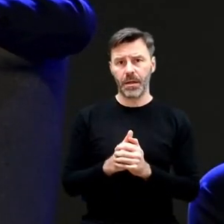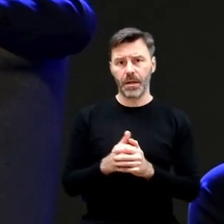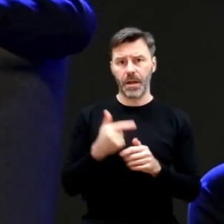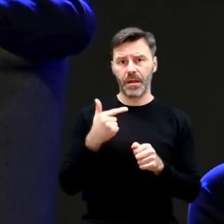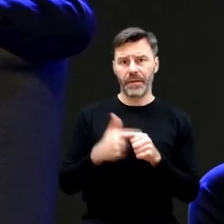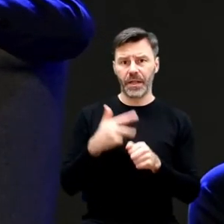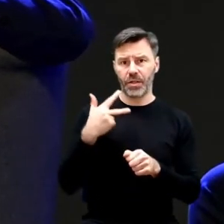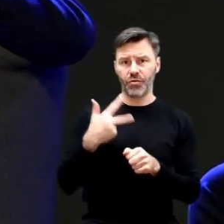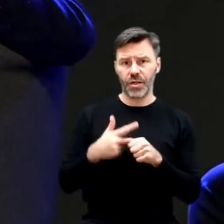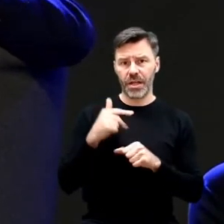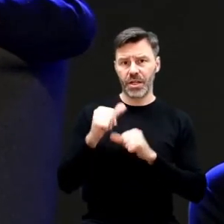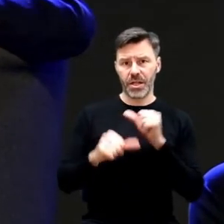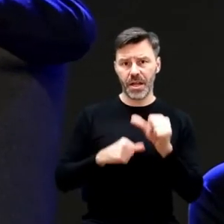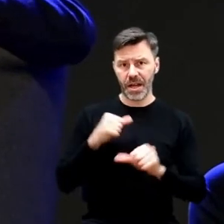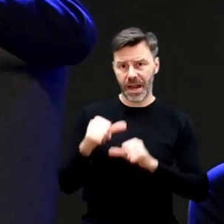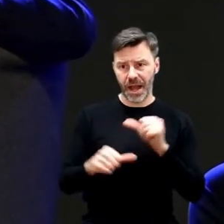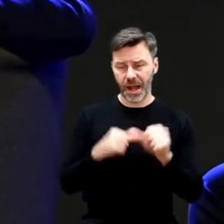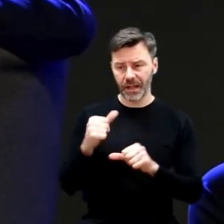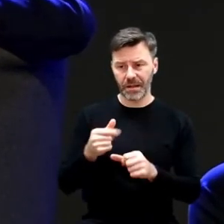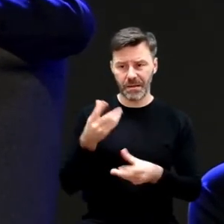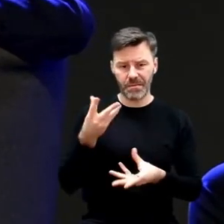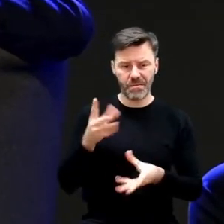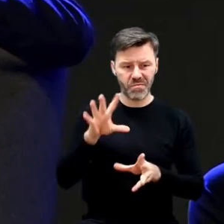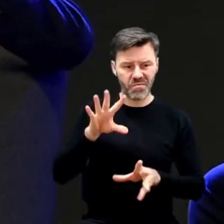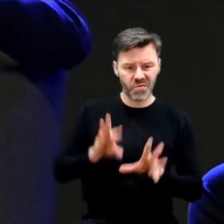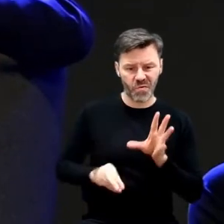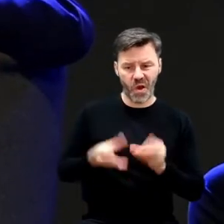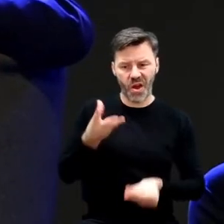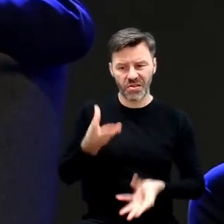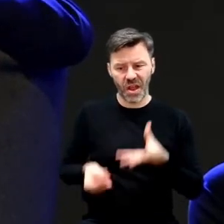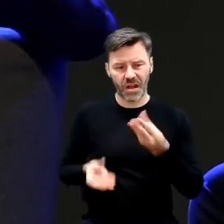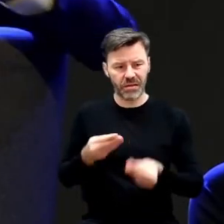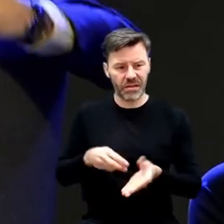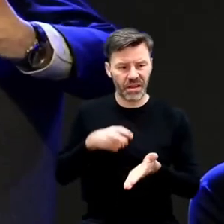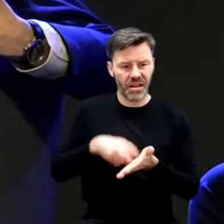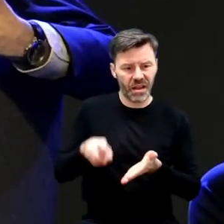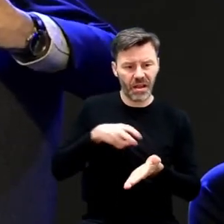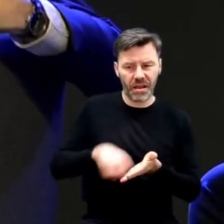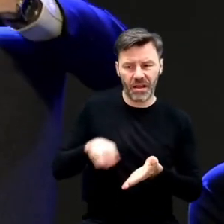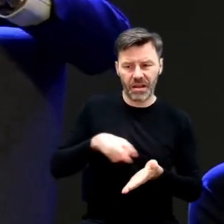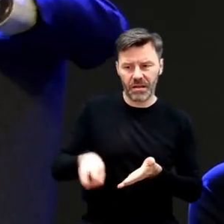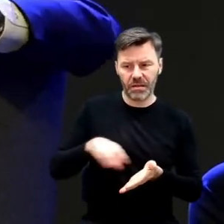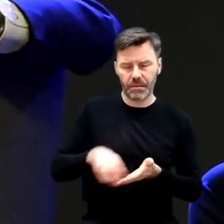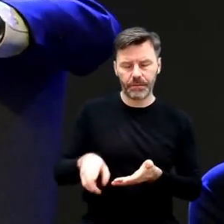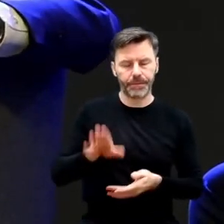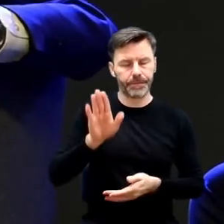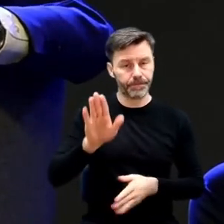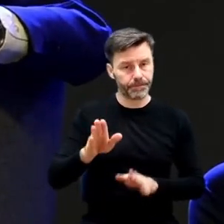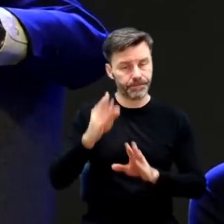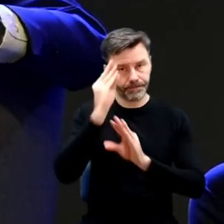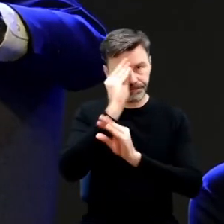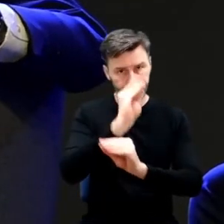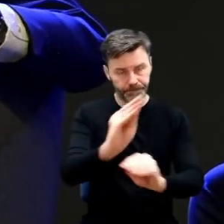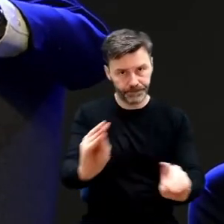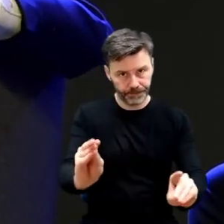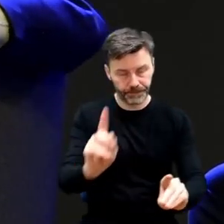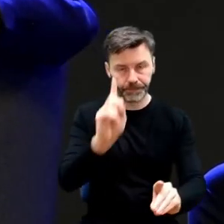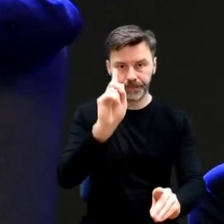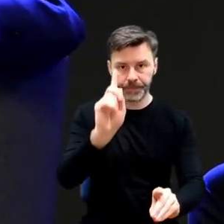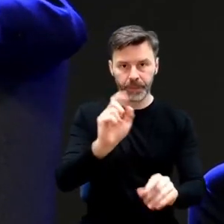Natomiast to też wymaga pewnej komunikacji, tak? Że jest miejscowy plan, jest plan budowy firmy jednej, drugiej,